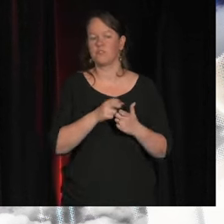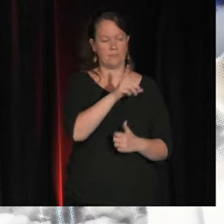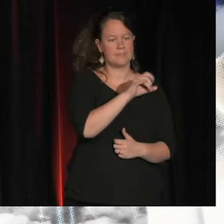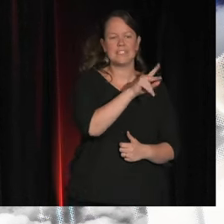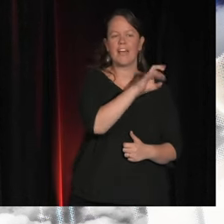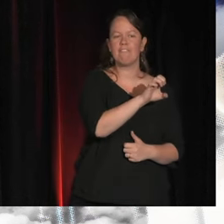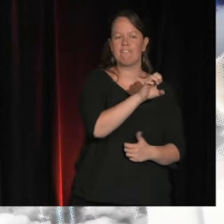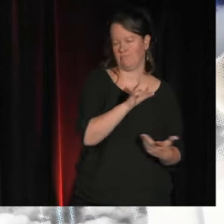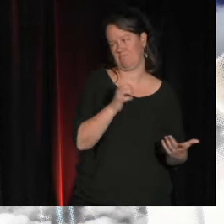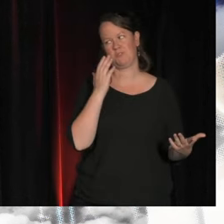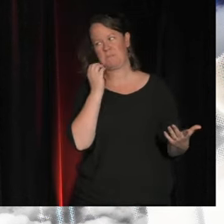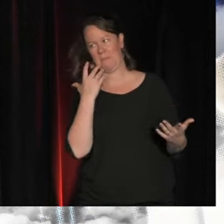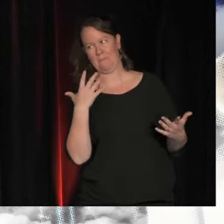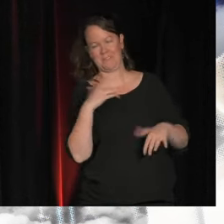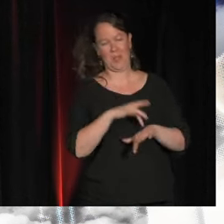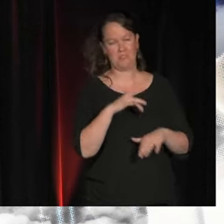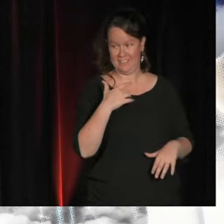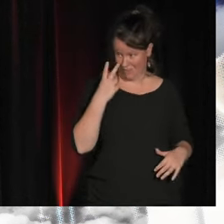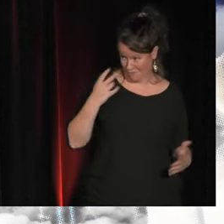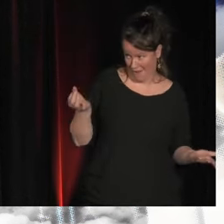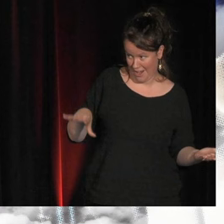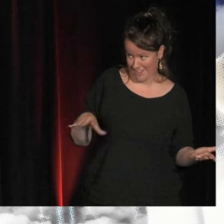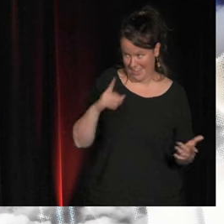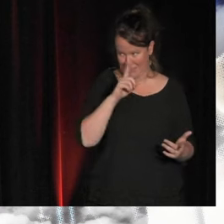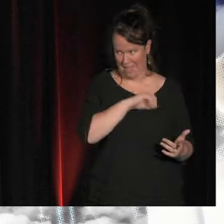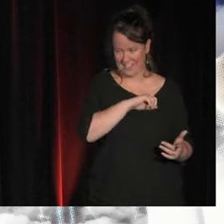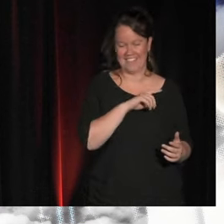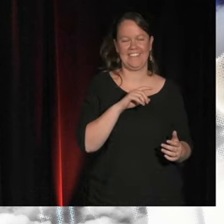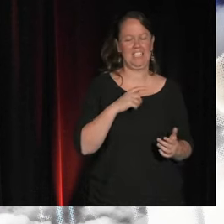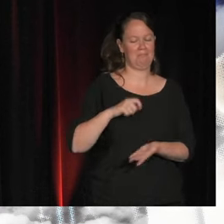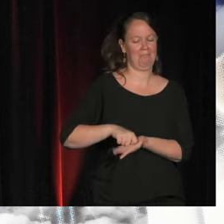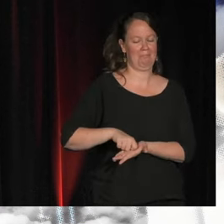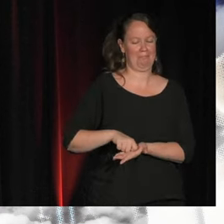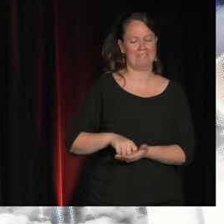Qu'on connaît très bien avec Hugo. Bien sûr. Je ne sais même pas si c'est rush ou poke. Prenez des notes, il y aura un quiz à la fin.